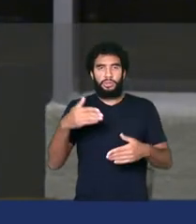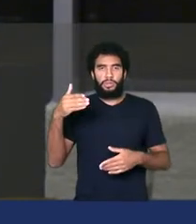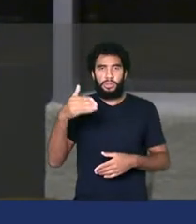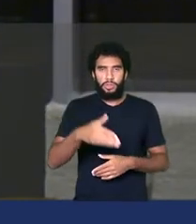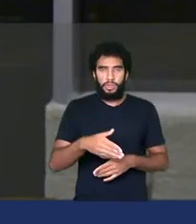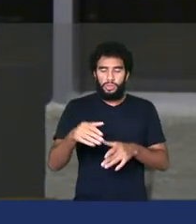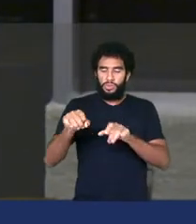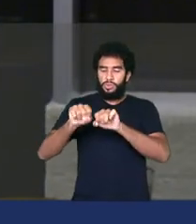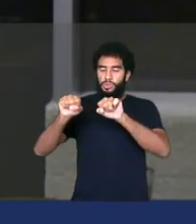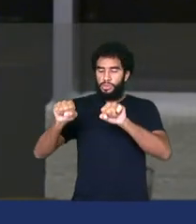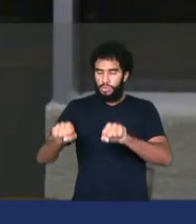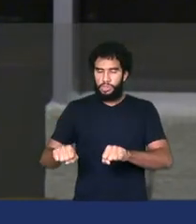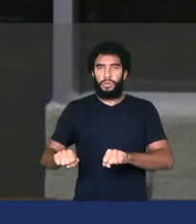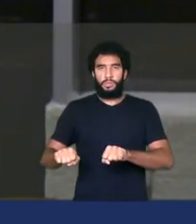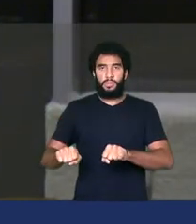IMPOSTOS REGRESSO IVOS, INDIRETOS. O SISTEMA TRIBUTÁ